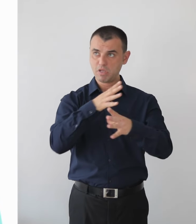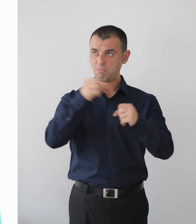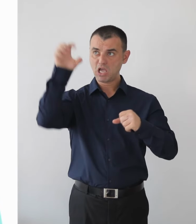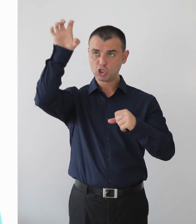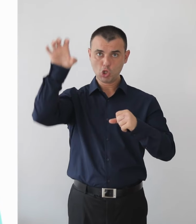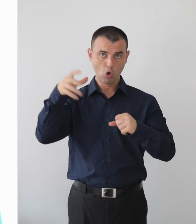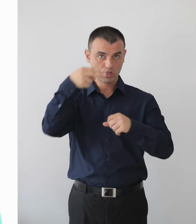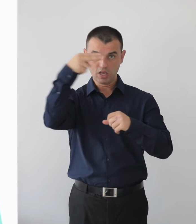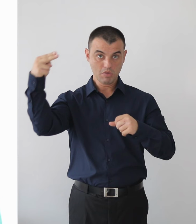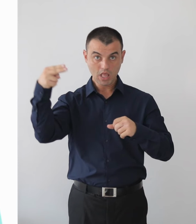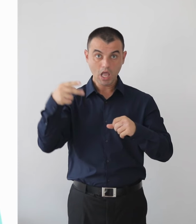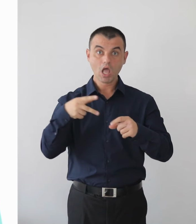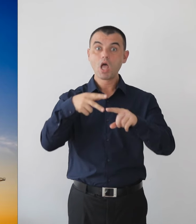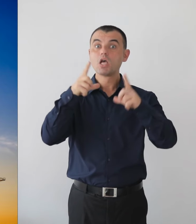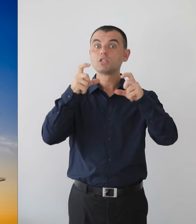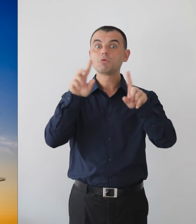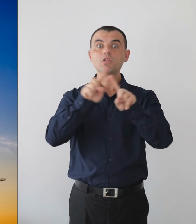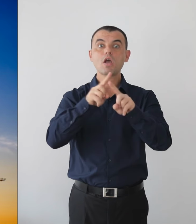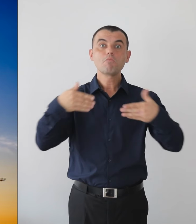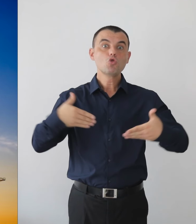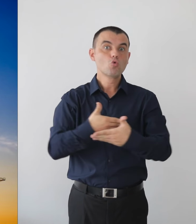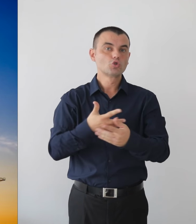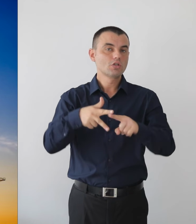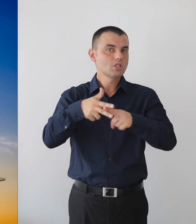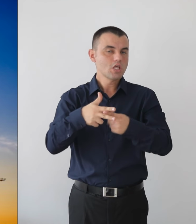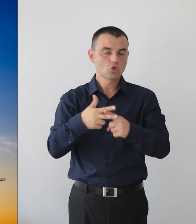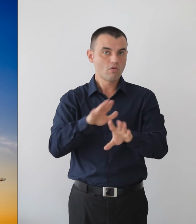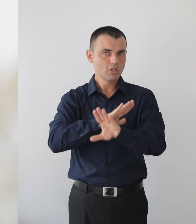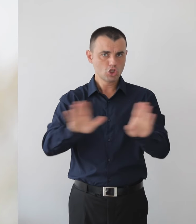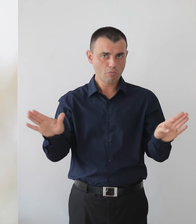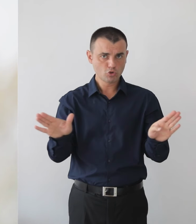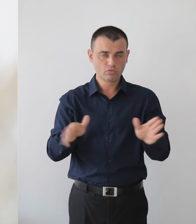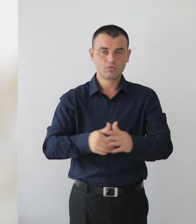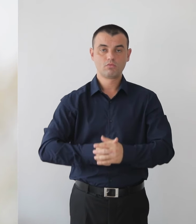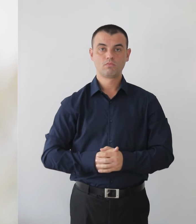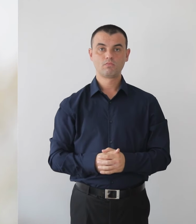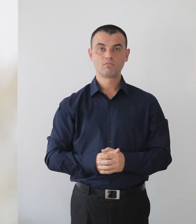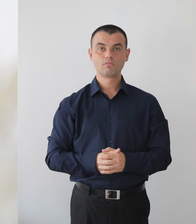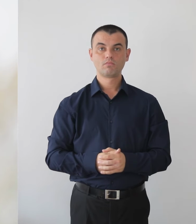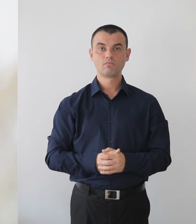а лога и други знаци не се виждат, снимките изобщо не трябва да се произвеждат.